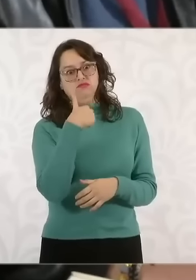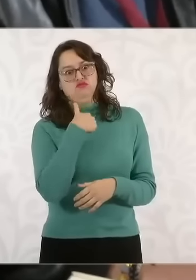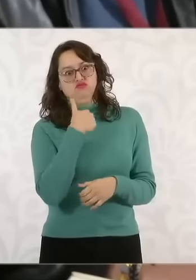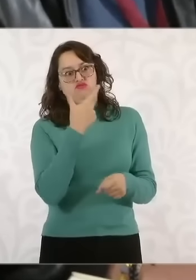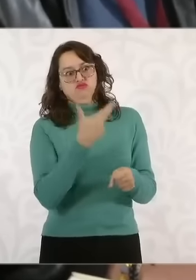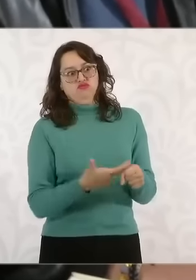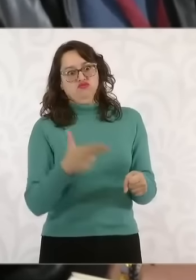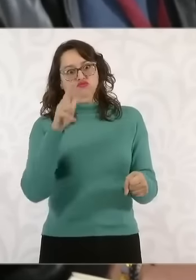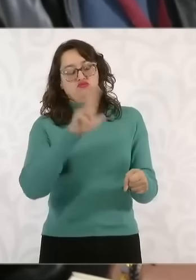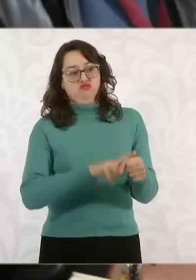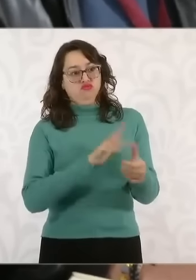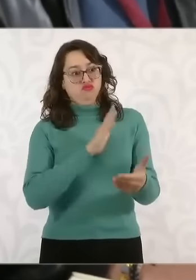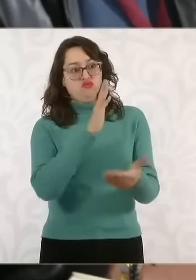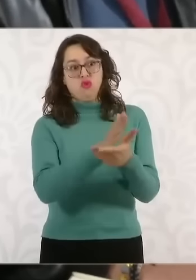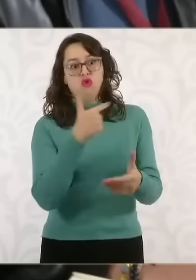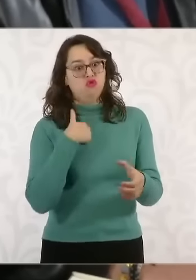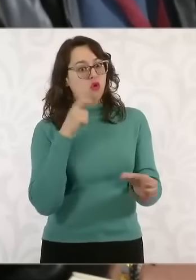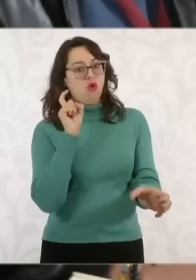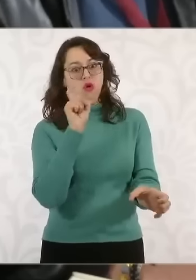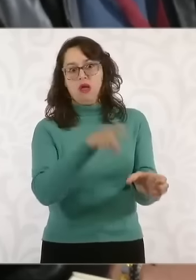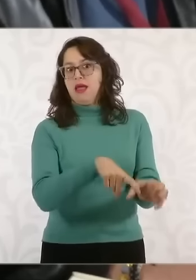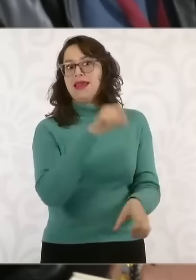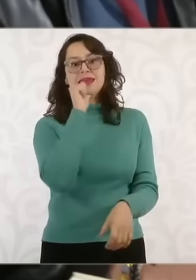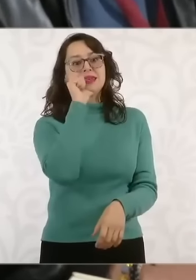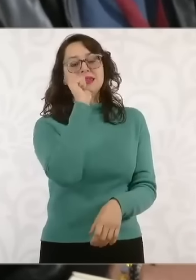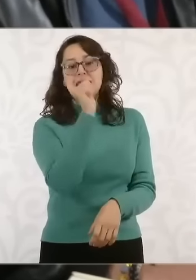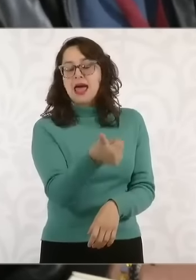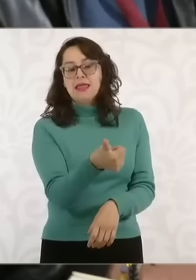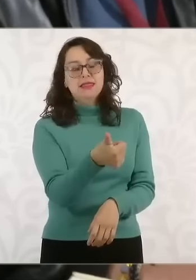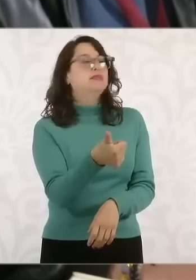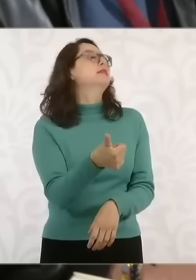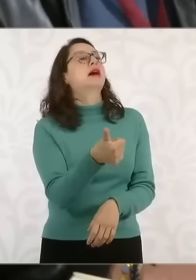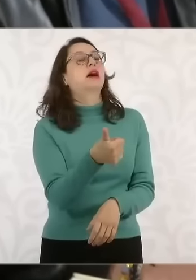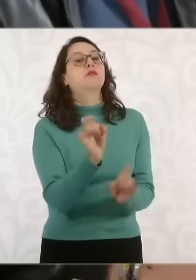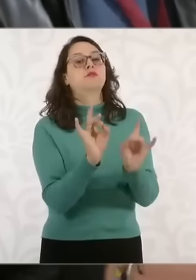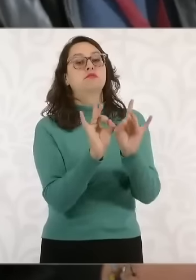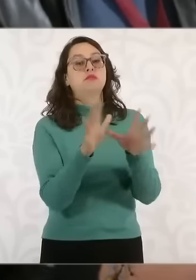clínica que no le corresponde, se me ocurre, por ejemplo, embarazo, se va a seguir atendiendo en